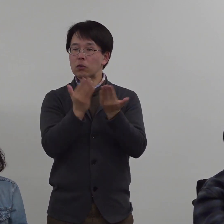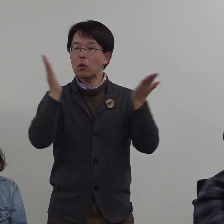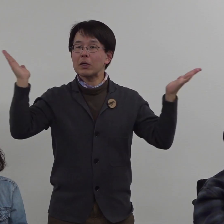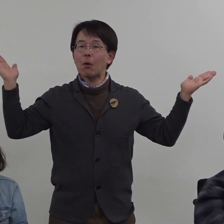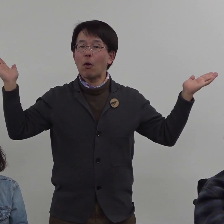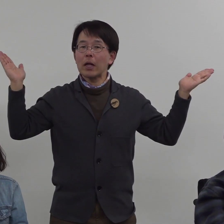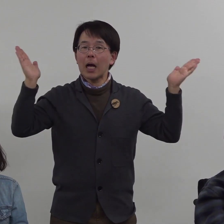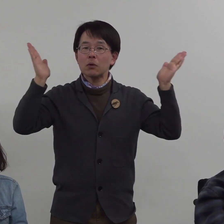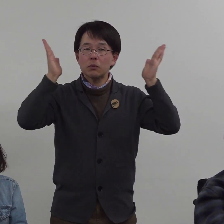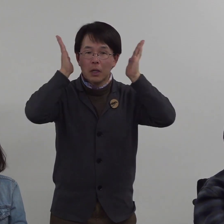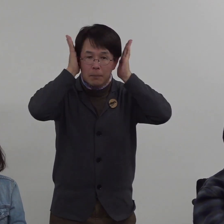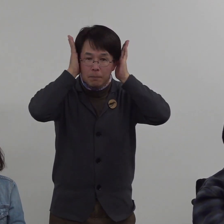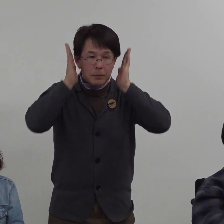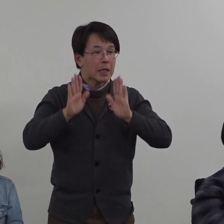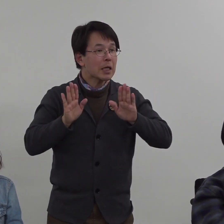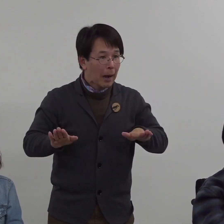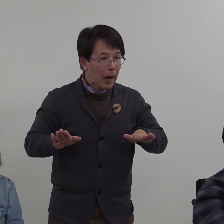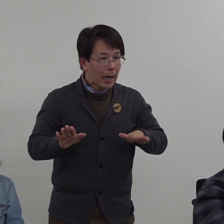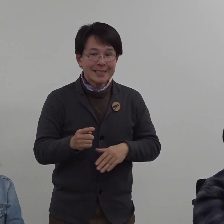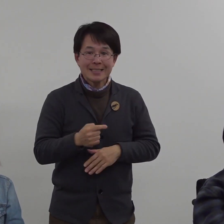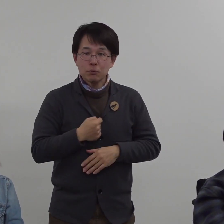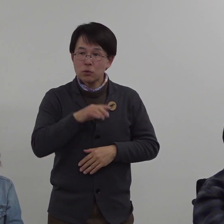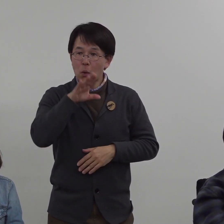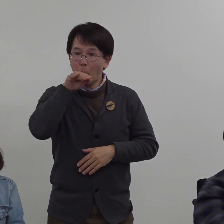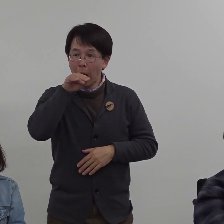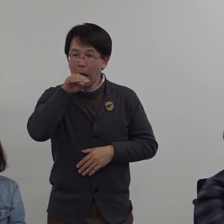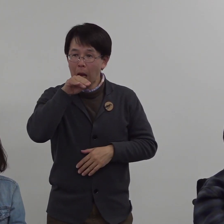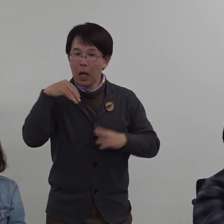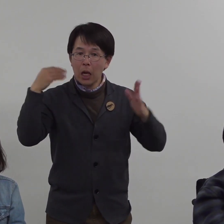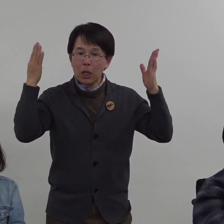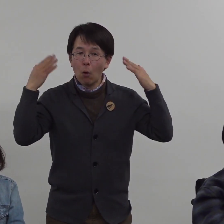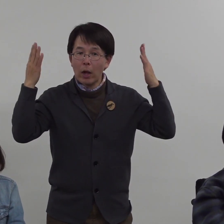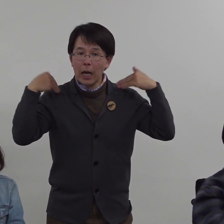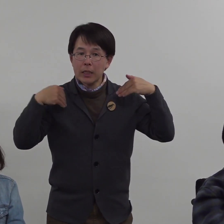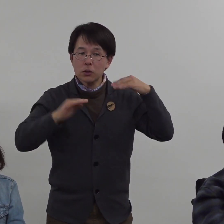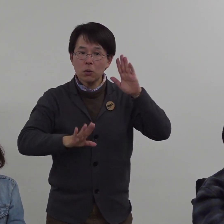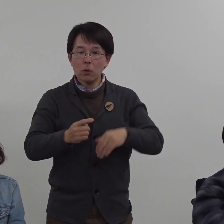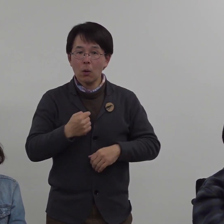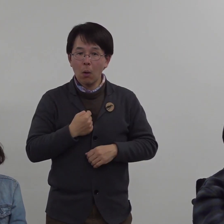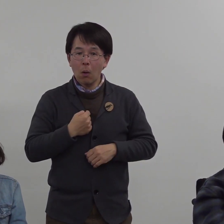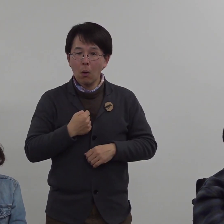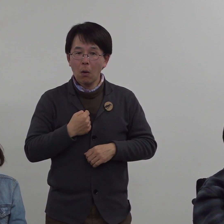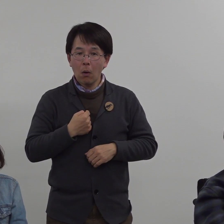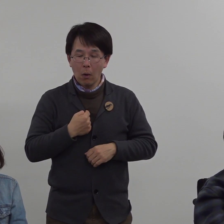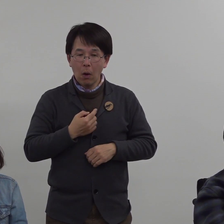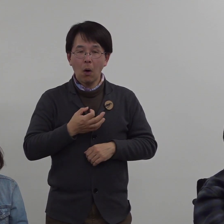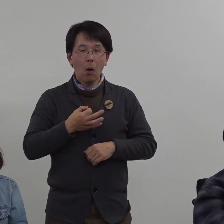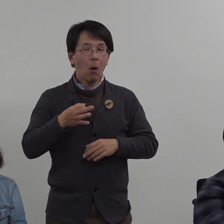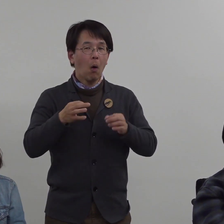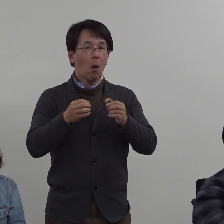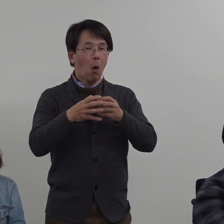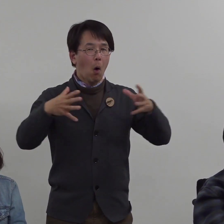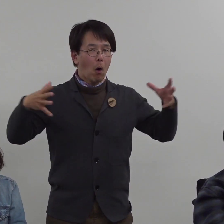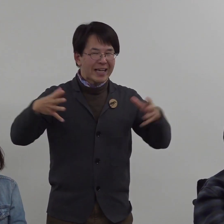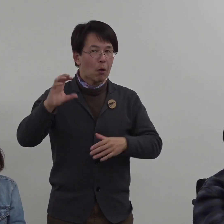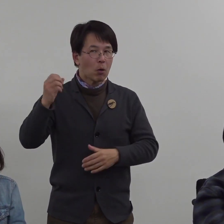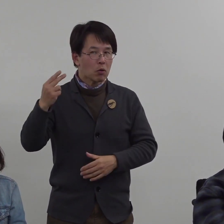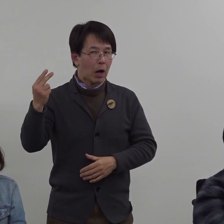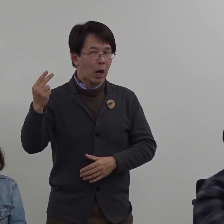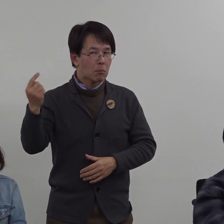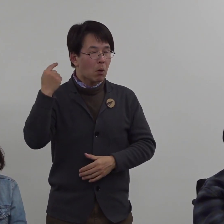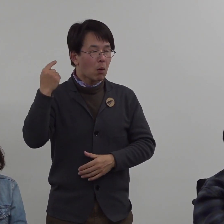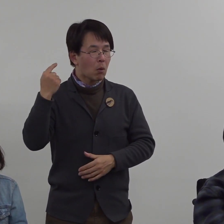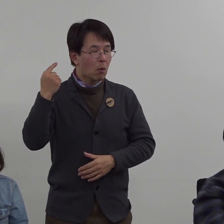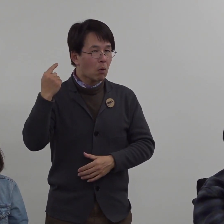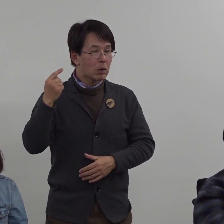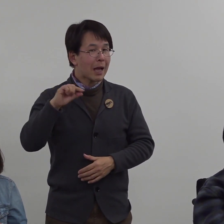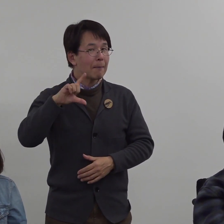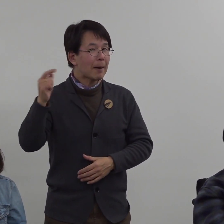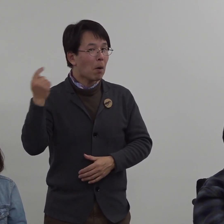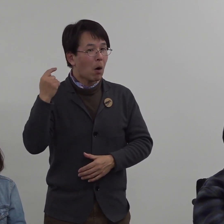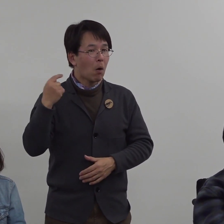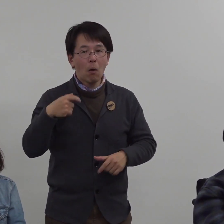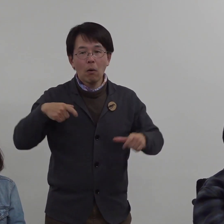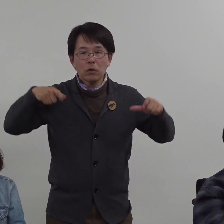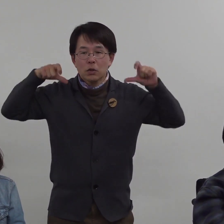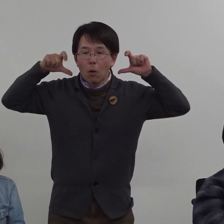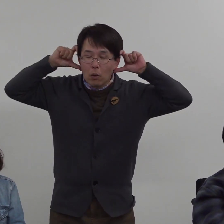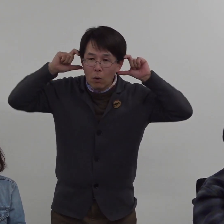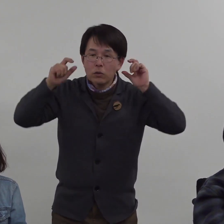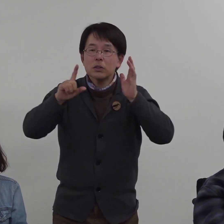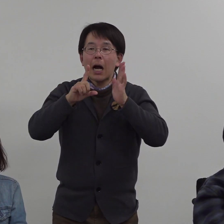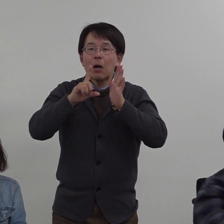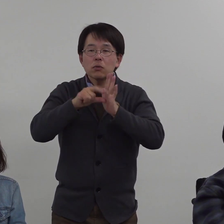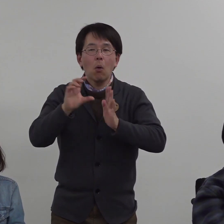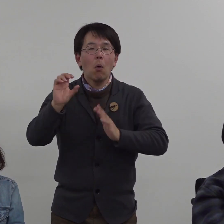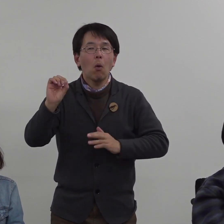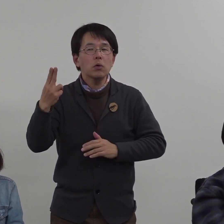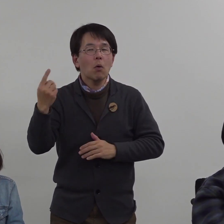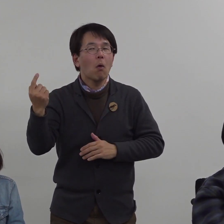今は自分の声も聞こえない状態でちょっと大きい音が響くとか補聴器を使うと少し音を感じられる程度で